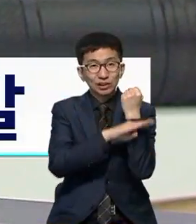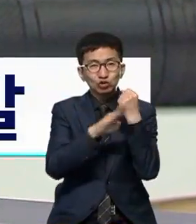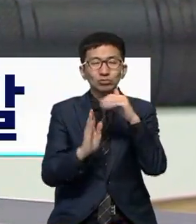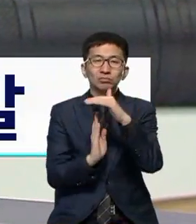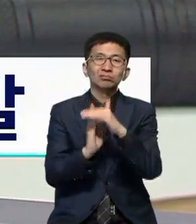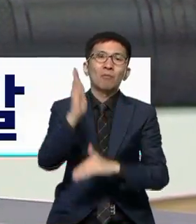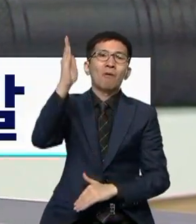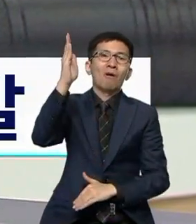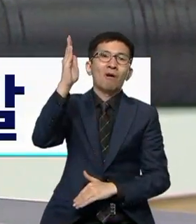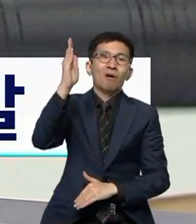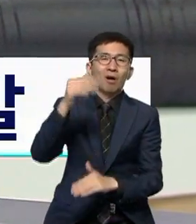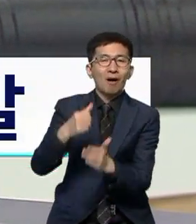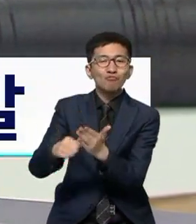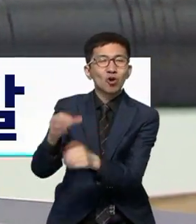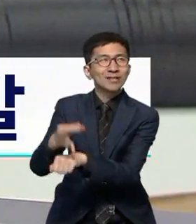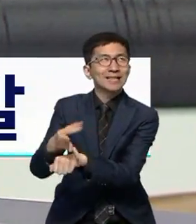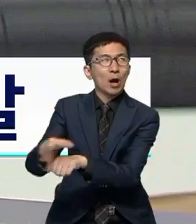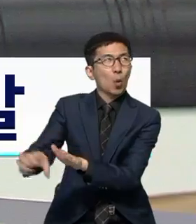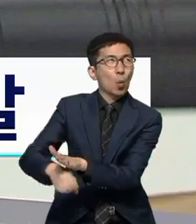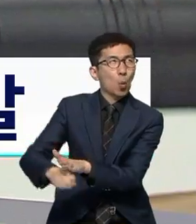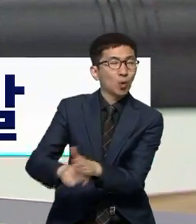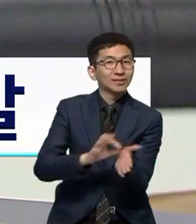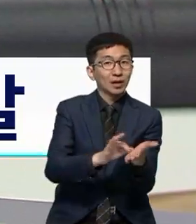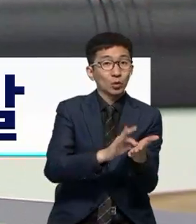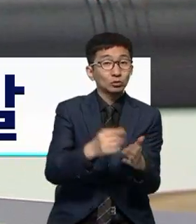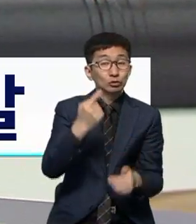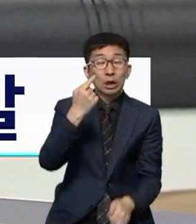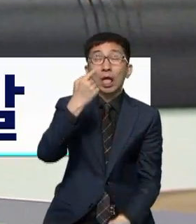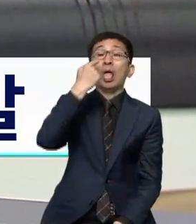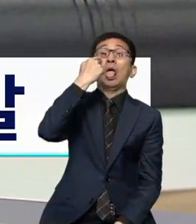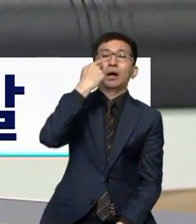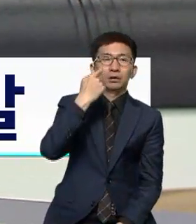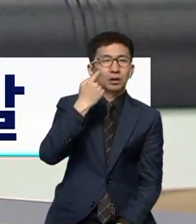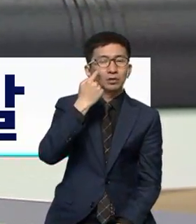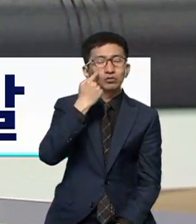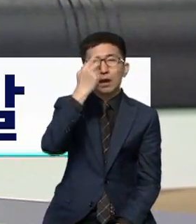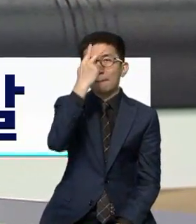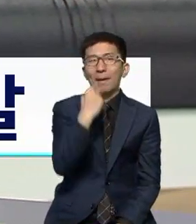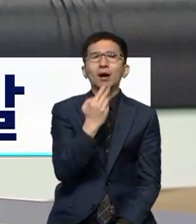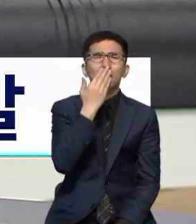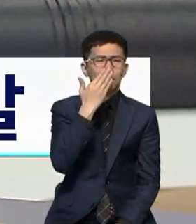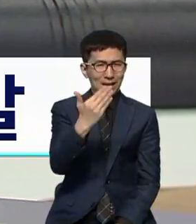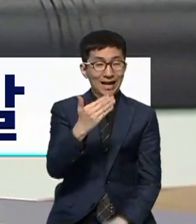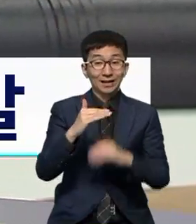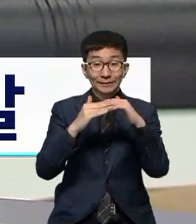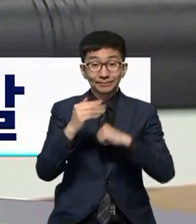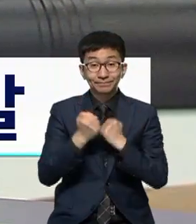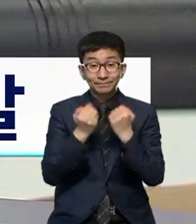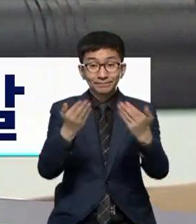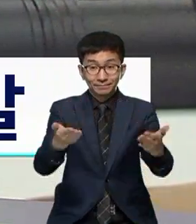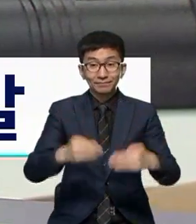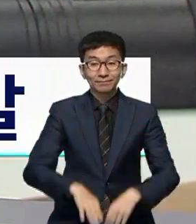눈에 쏘면 실명으로 이어질 수도 있는 종류입니다. KNN 조진욱 기자입니다.